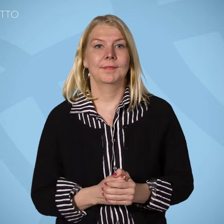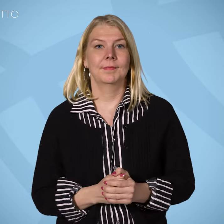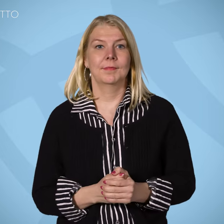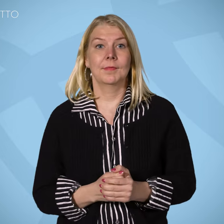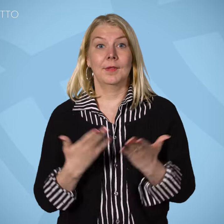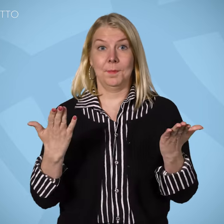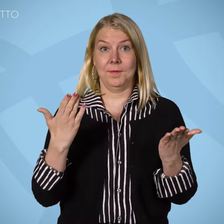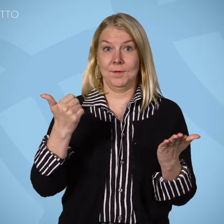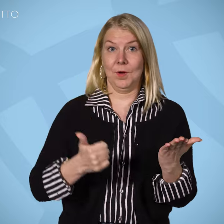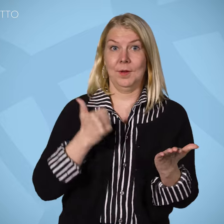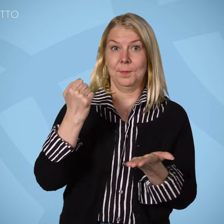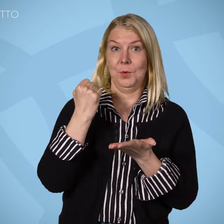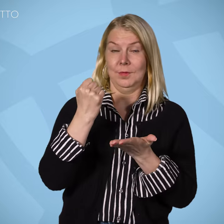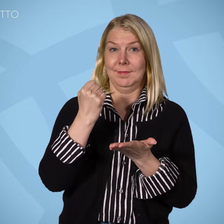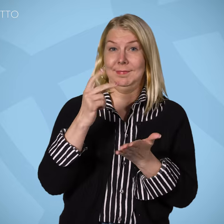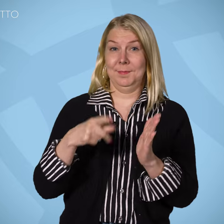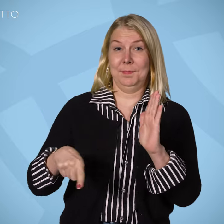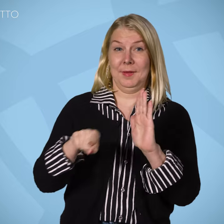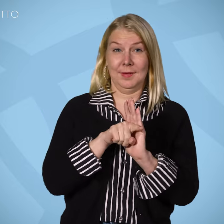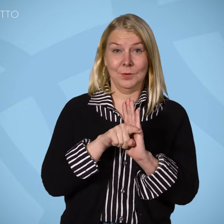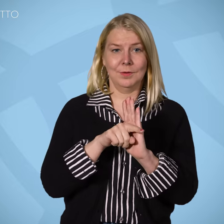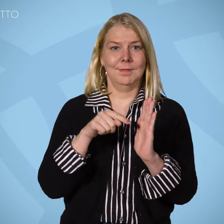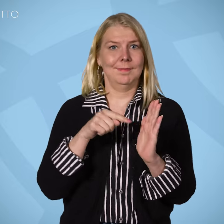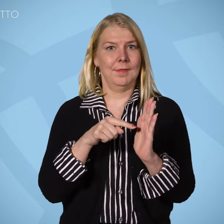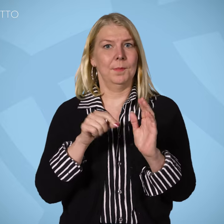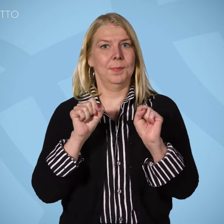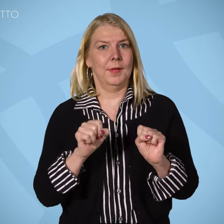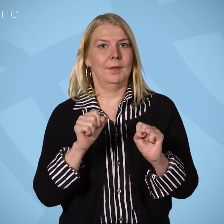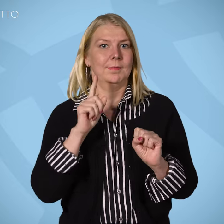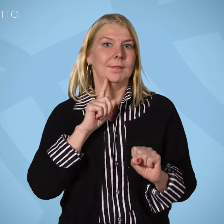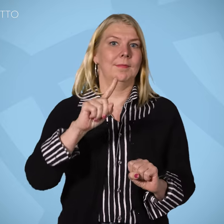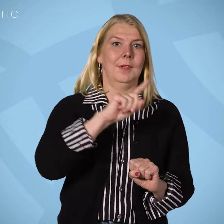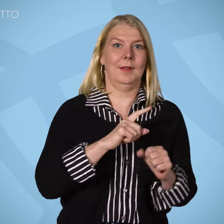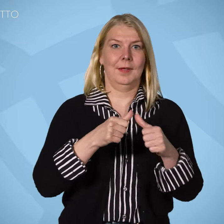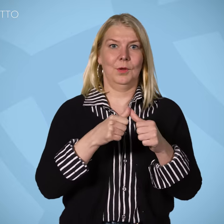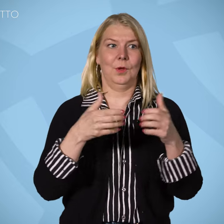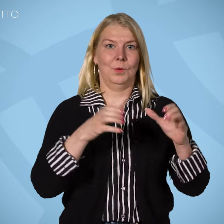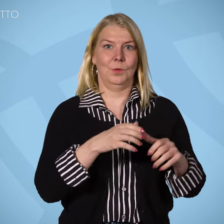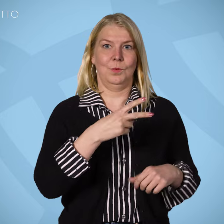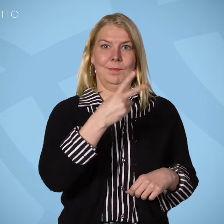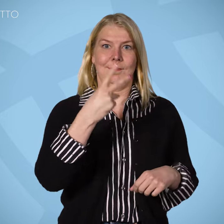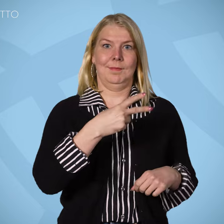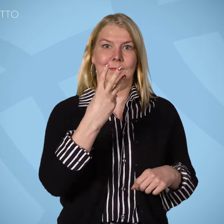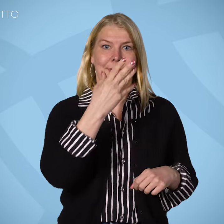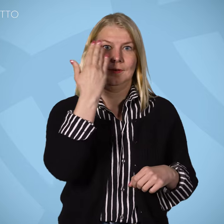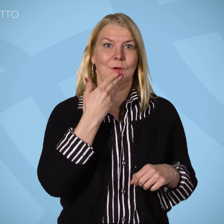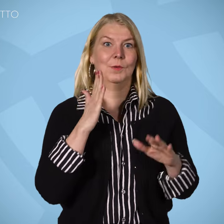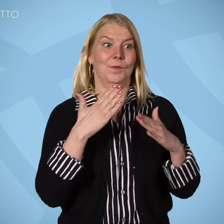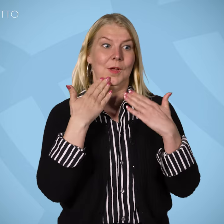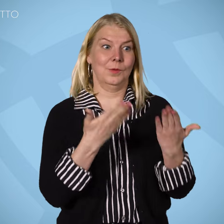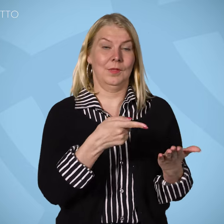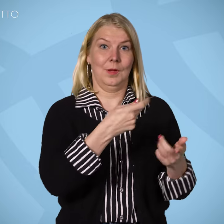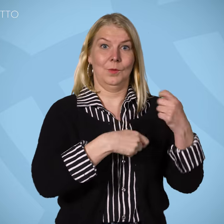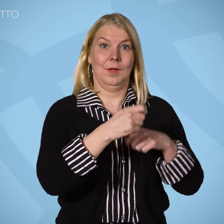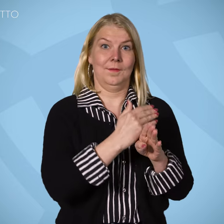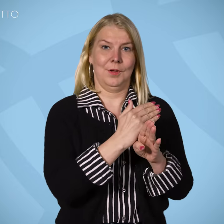Tämän vuoden budjetin alijäämä on suuri, ja sopeuttaminen liittokokouksen (kesäkuu 2023) hyväksymän talousarvion tasolle -